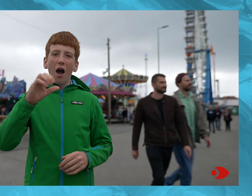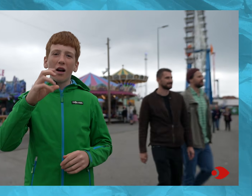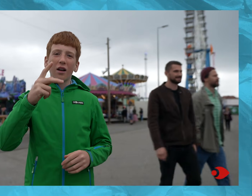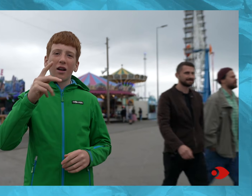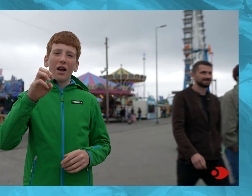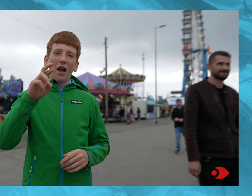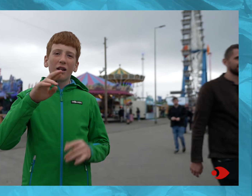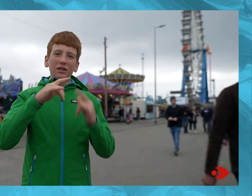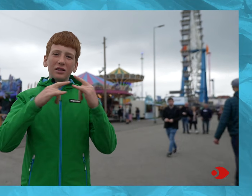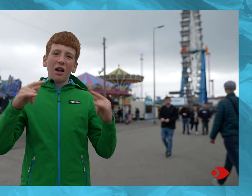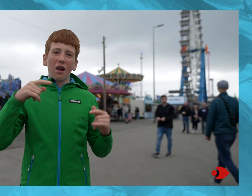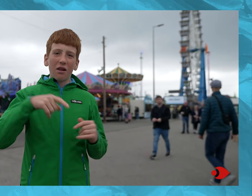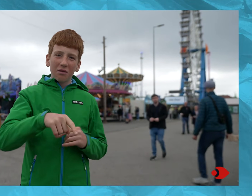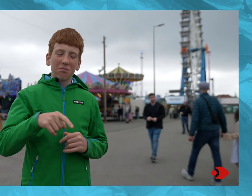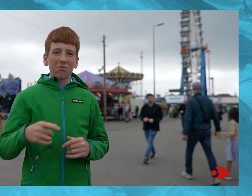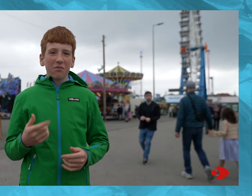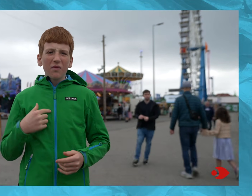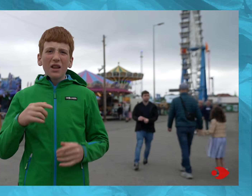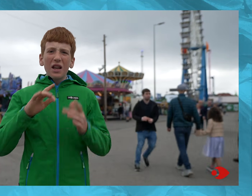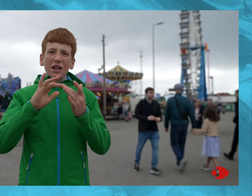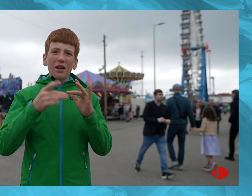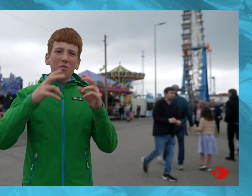Im Internet konnte ich kaum etwas darüber erfahren,